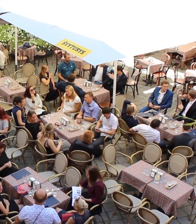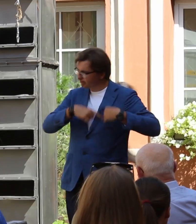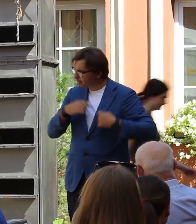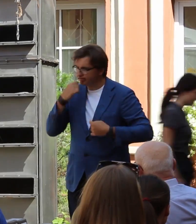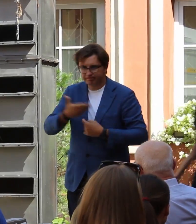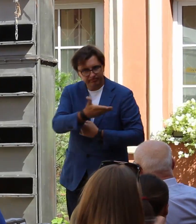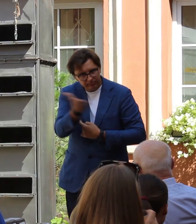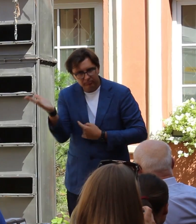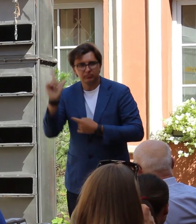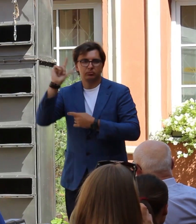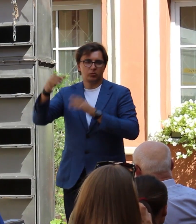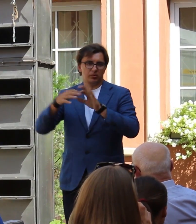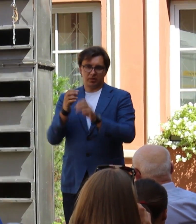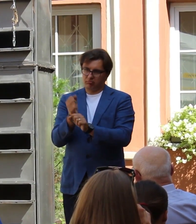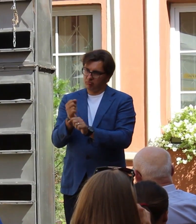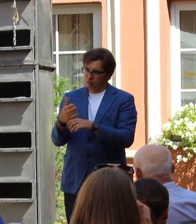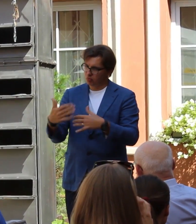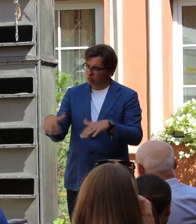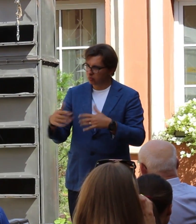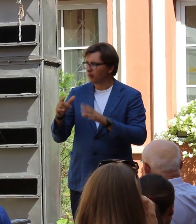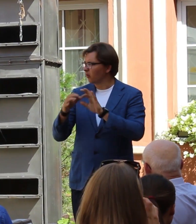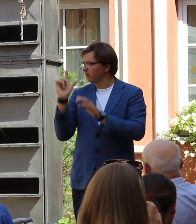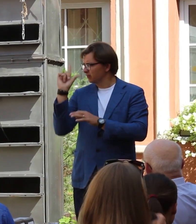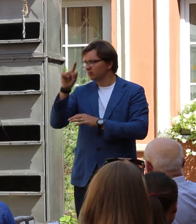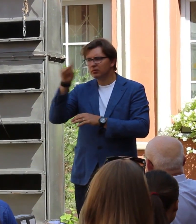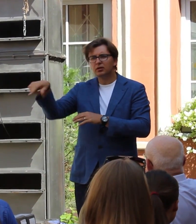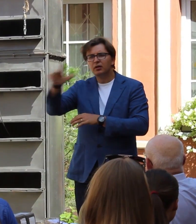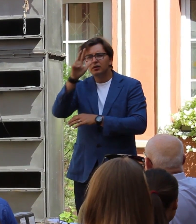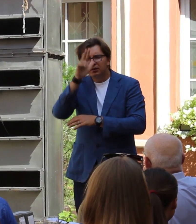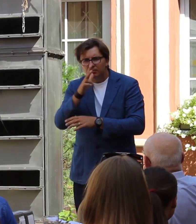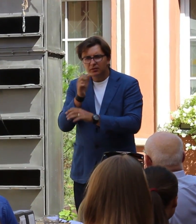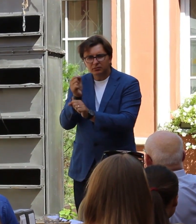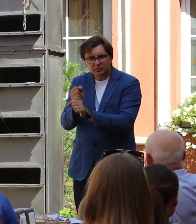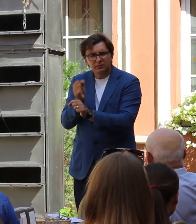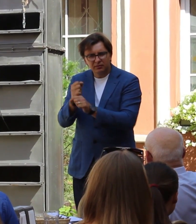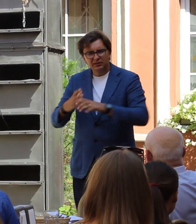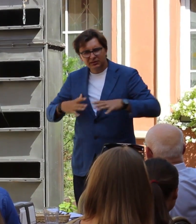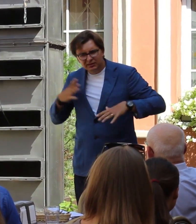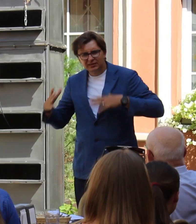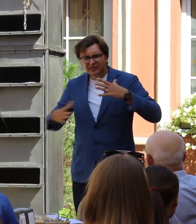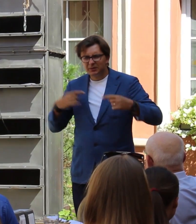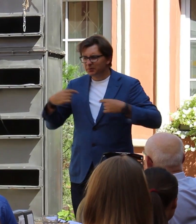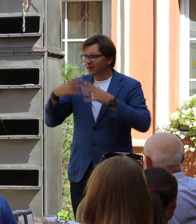Nuoširdžiai dėkoju visiems, kad vykote į olimpiadą ir nuveikėte didelį darbą. Tam, kad vyktumėte į olimpiadą, žinau, jog 3 mėnesius dirbote, intensyviai treniravotės,